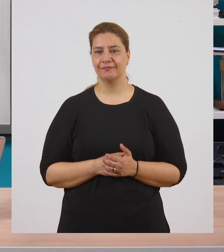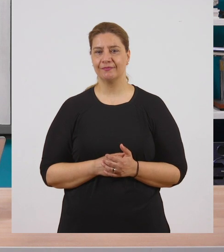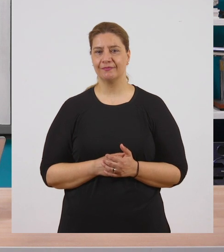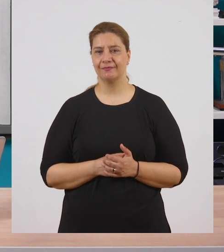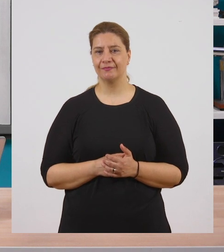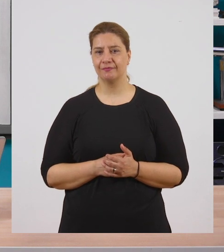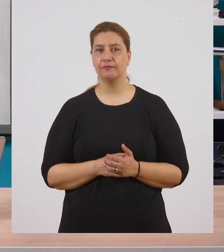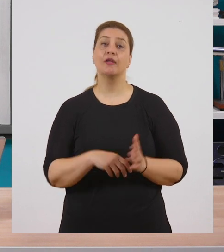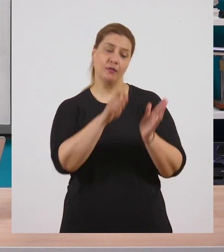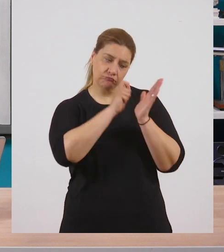Γράψιμο,